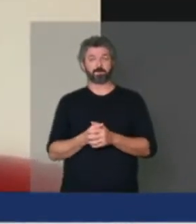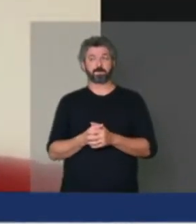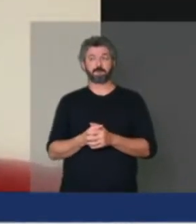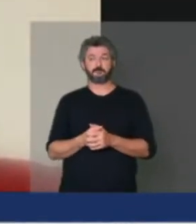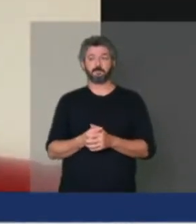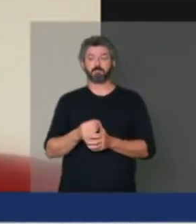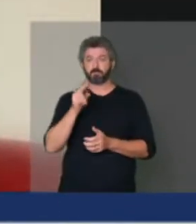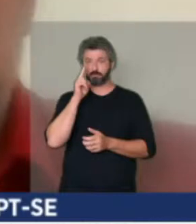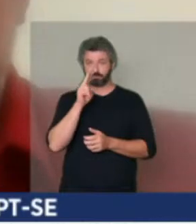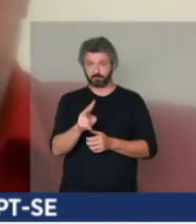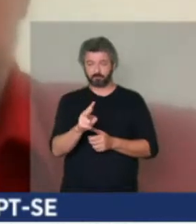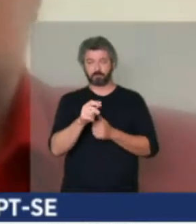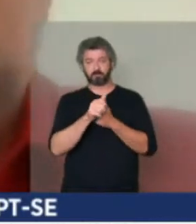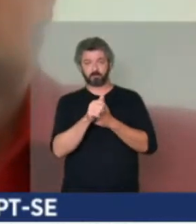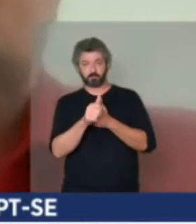ACOMPANHAMOS AS GRANDES POLÍTICAS EXECUTADAS PELOS